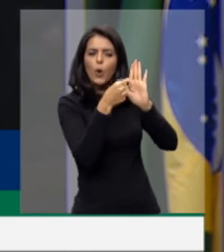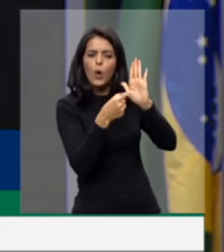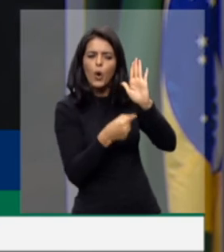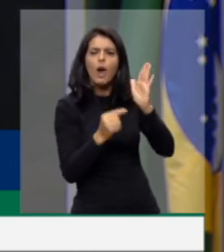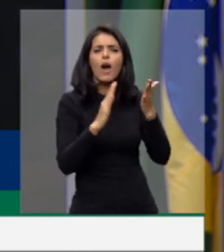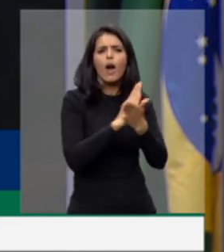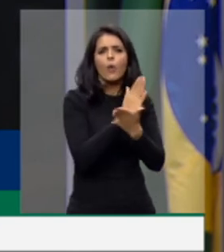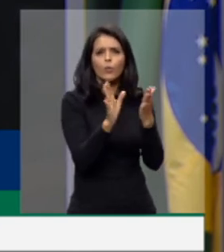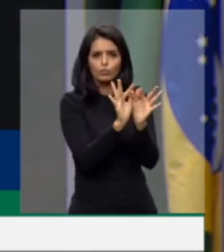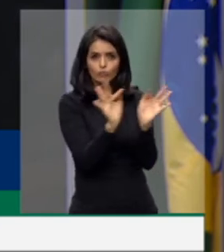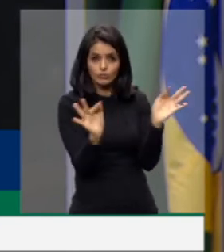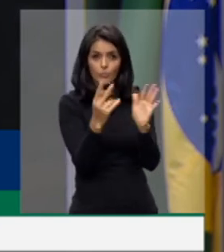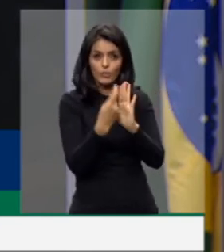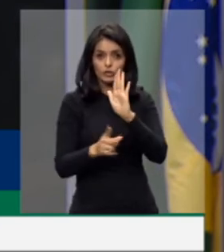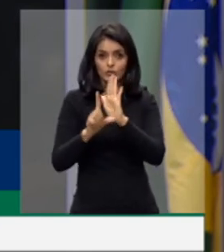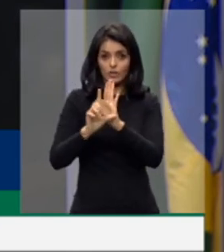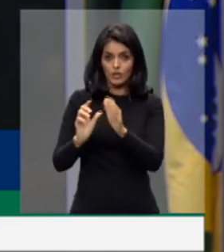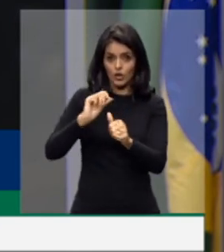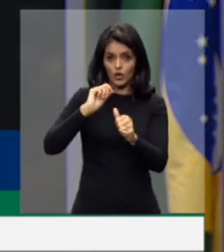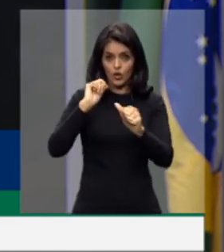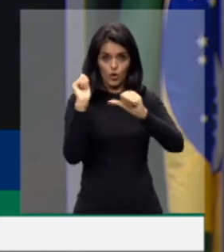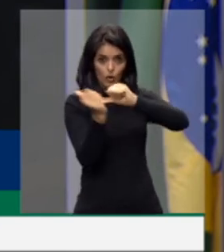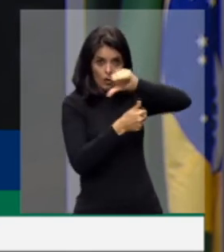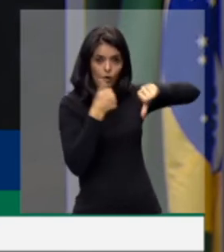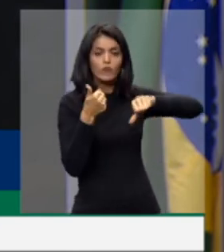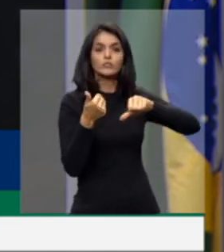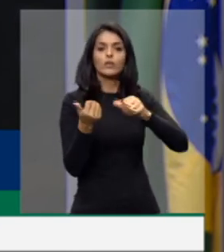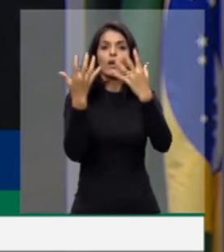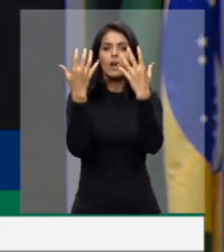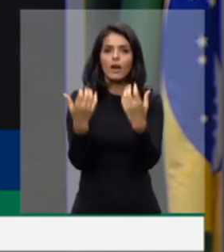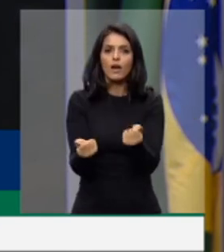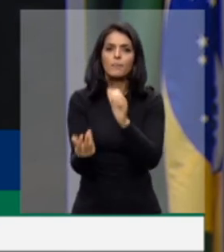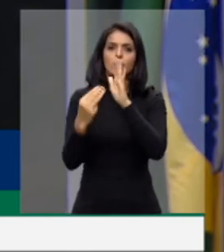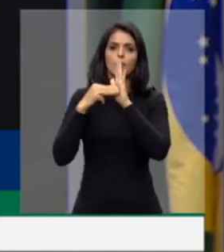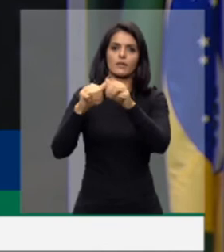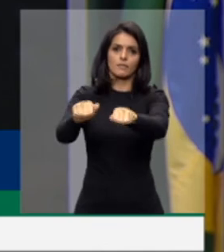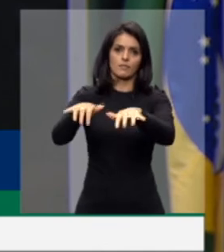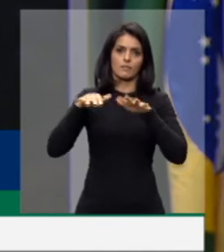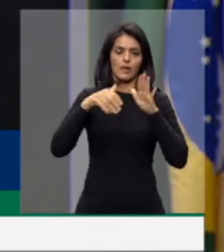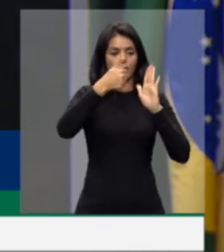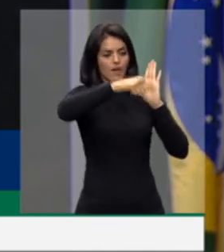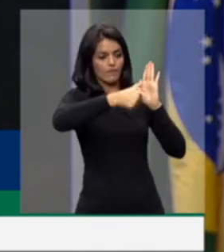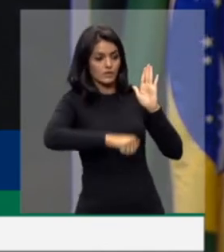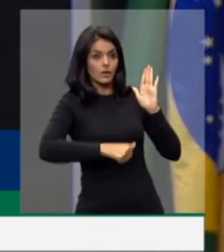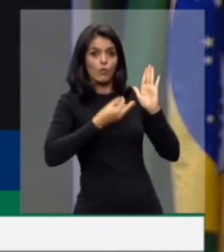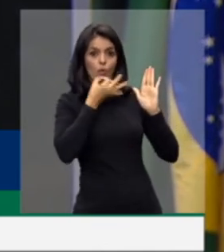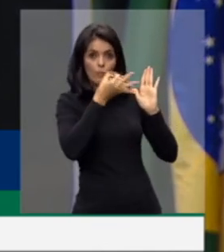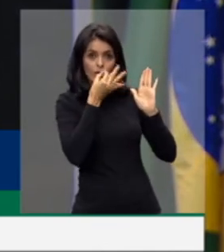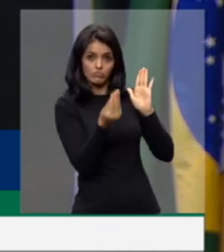PROCESSO DE NEGOCIAÇÃO DECIDIMOS A BEM DO ENTENDIMENTO EM FAVOR DA APROVAÇÃO DA MATÉRIA ALTERAR ALGUNS PONTOS DO TEXTO FINAL DO PROJETO DE LEI A